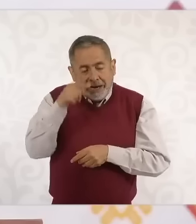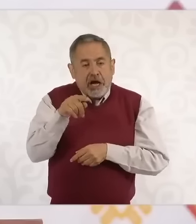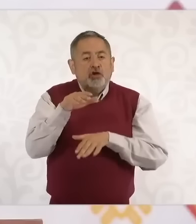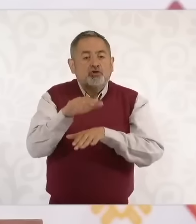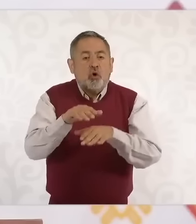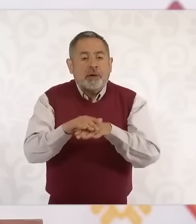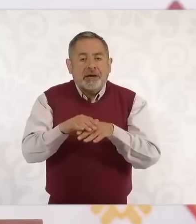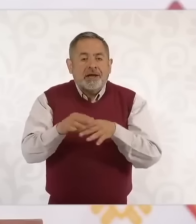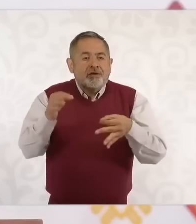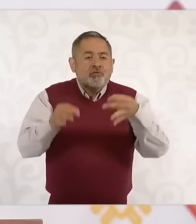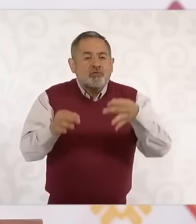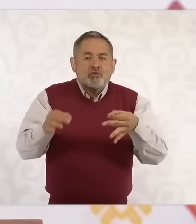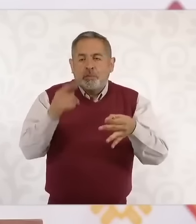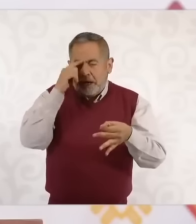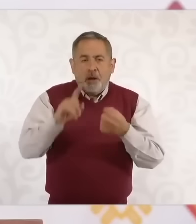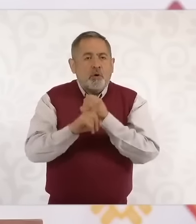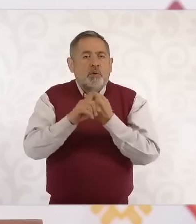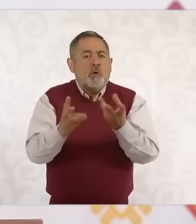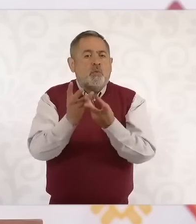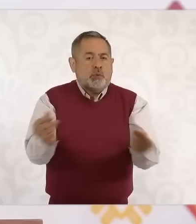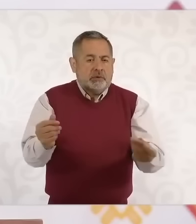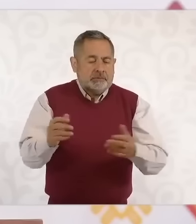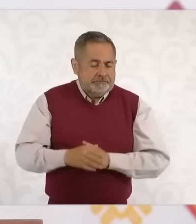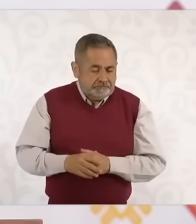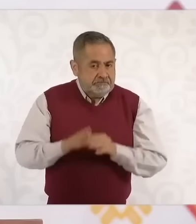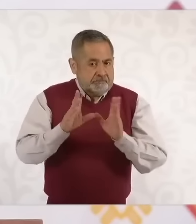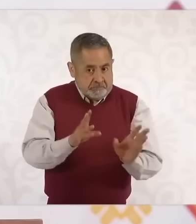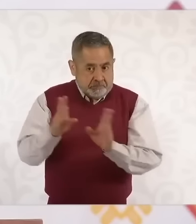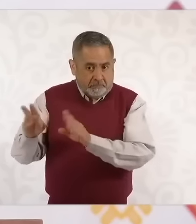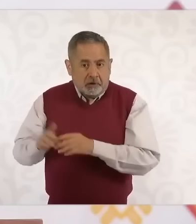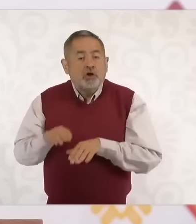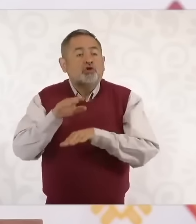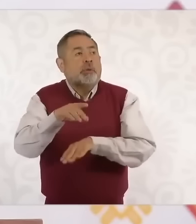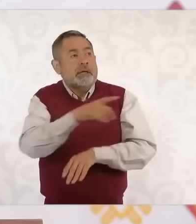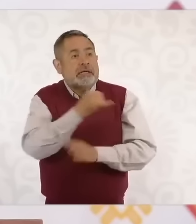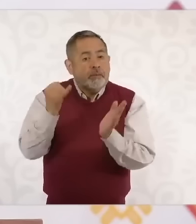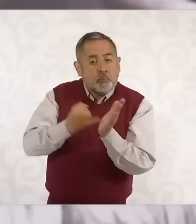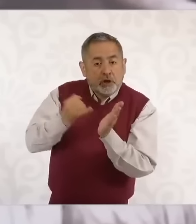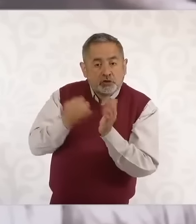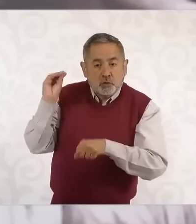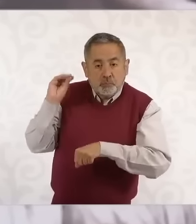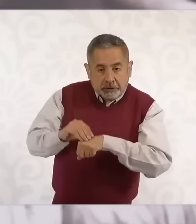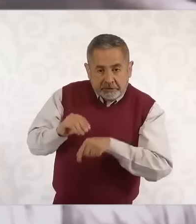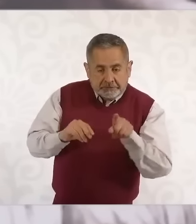relevante para nuestro país. Eh, ahora sobre la imposición de aranceles, los Estados Unidos tienen